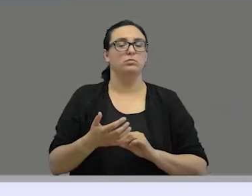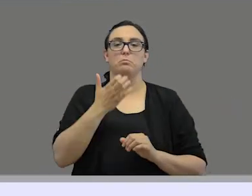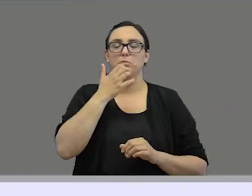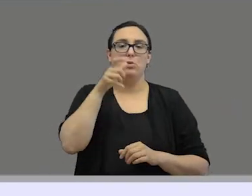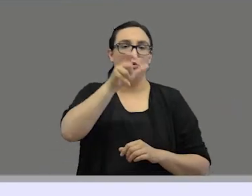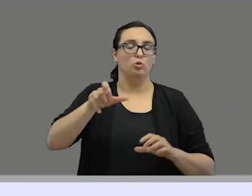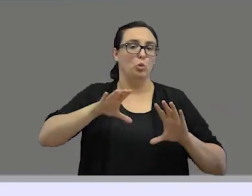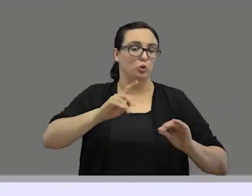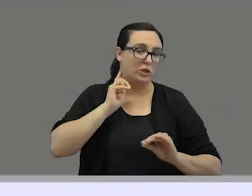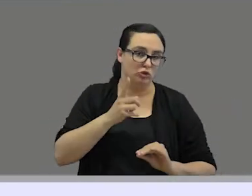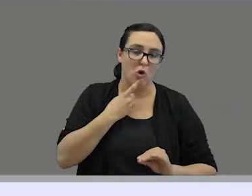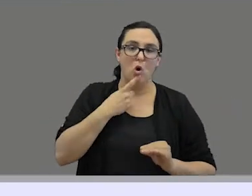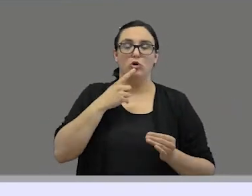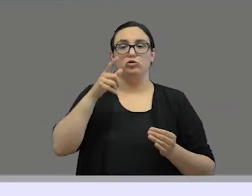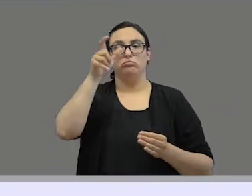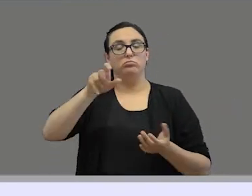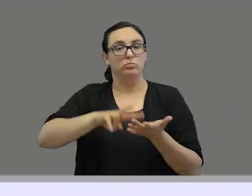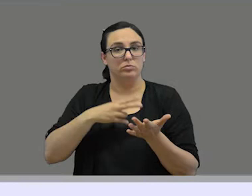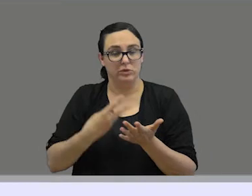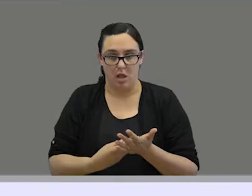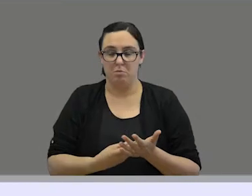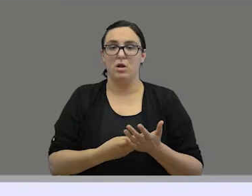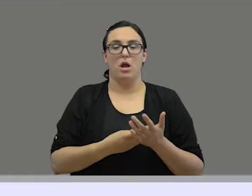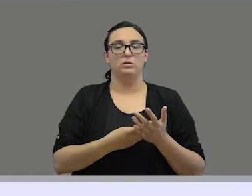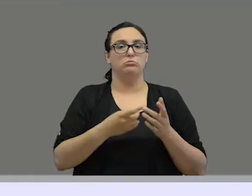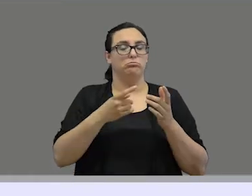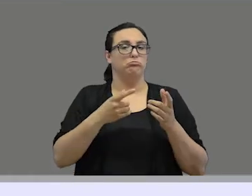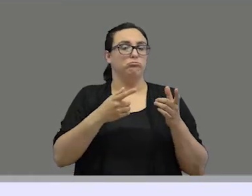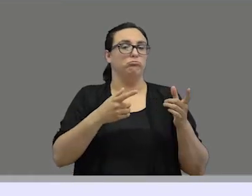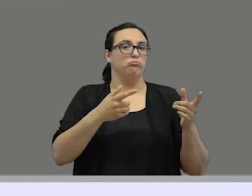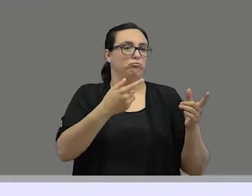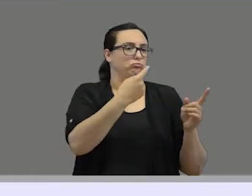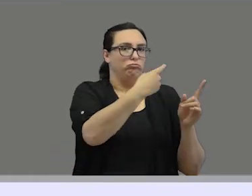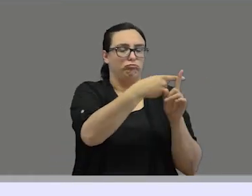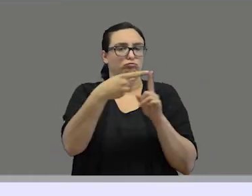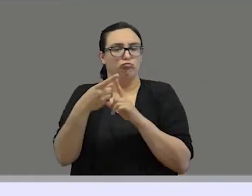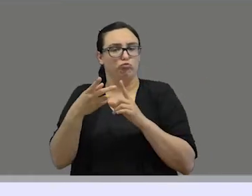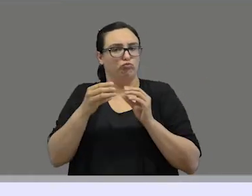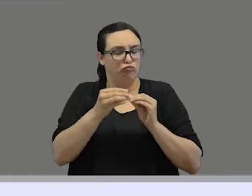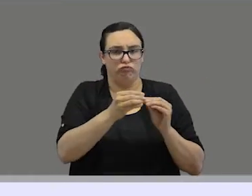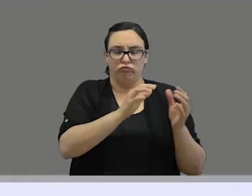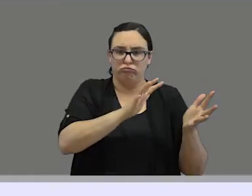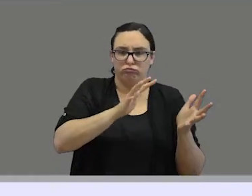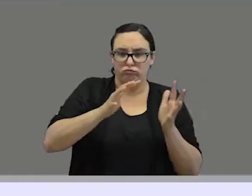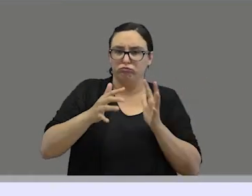in die verschiedenen Übersetzungsprozesse eingebunden werden, um eine höchstmögliche qualitative Dienstleistung zu gewähren.